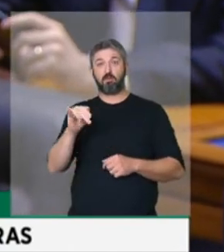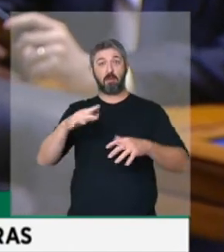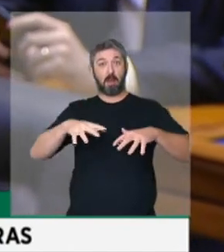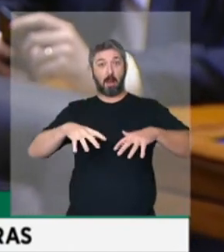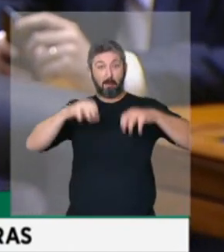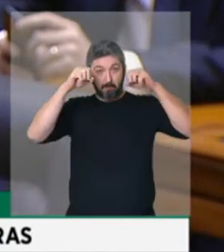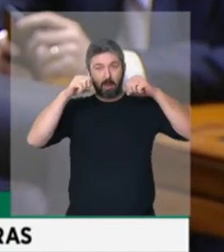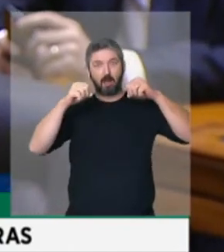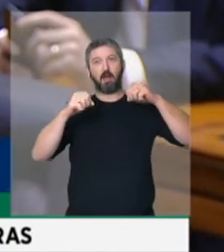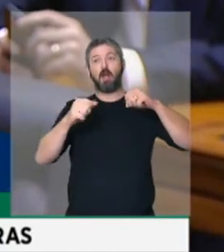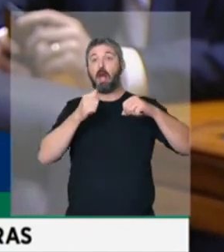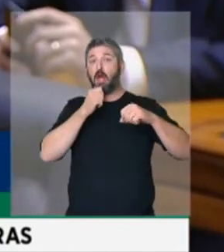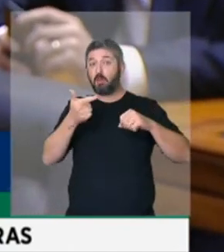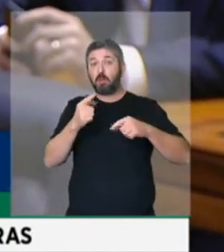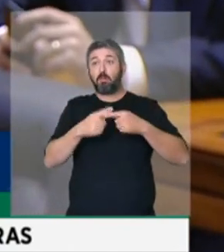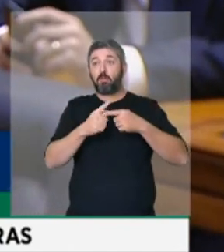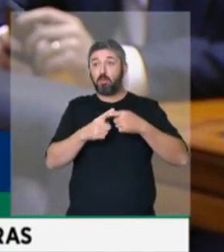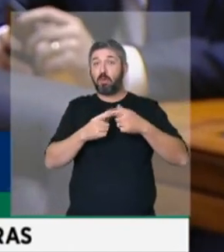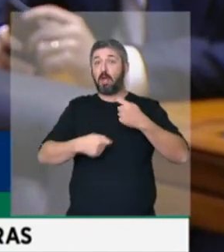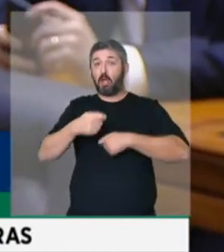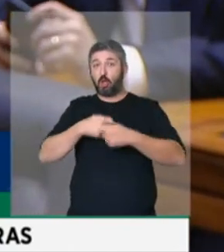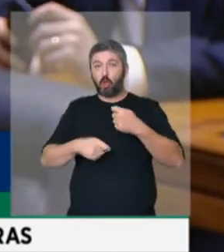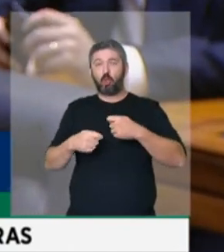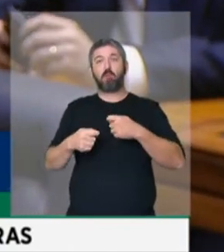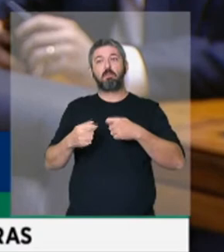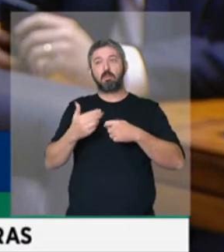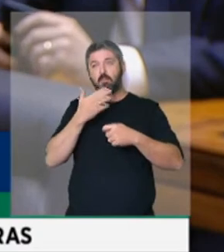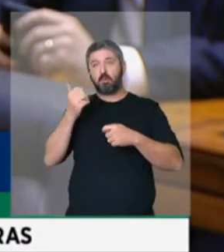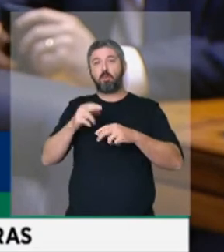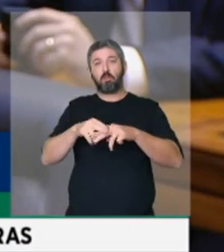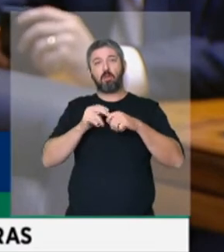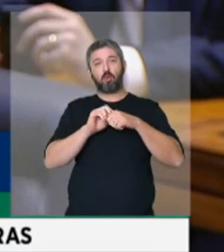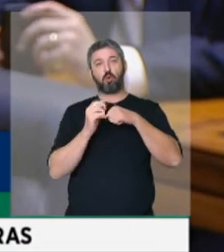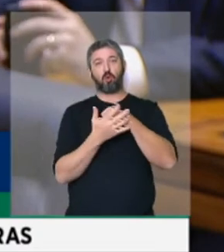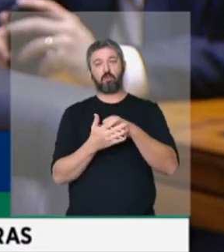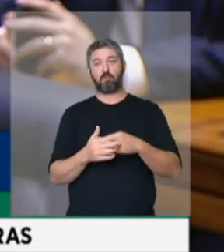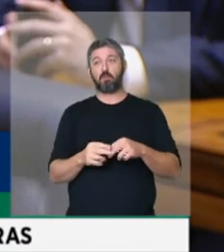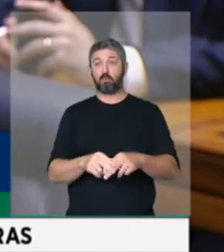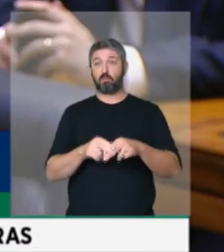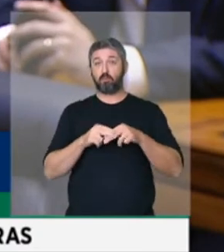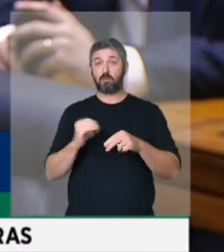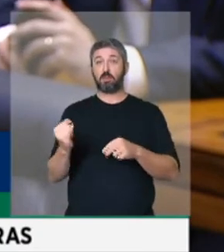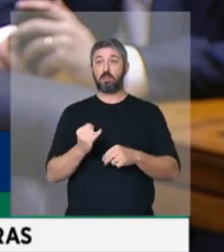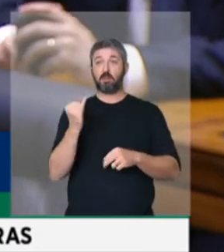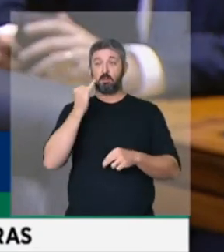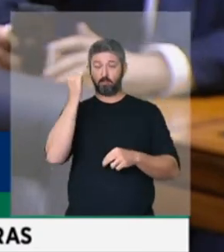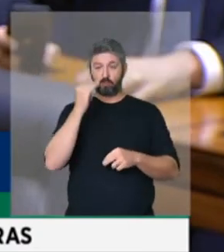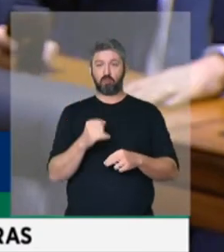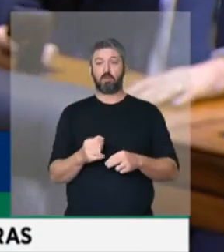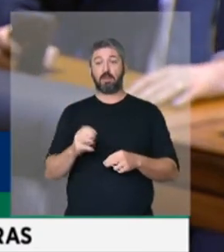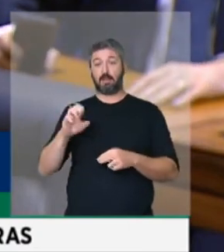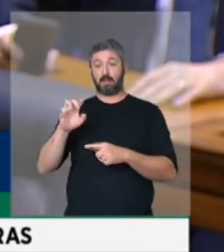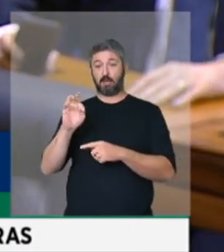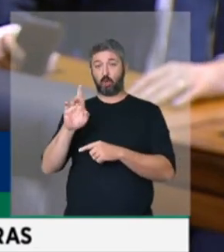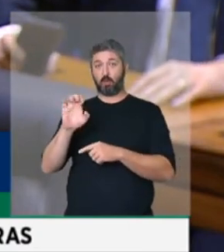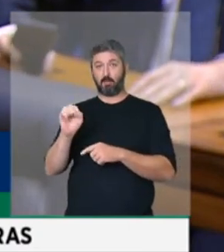ORIENTA O PROS. -- [DEPUTADO]: PRESIDENTE O BLOCO PSC, PTB, ORIENTA SIM QUE ESSA DISCUSSÃO ESTÁ MUITO MADURA. NÓS ESTAMOS DISCUTINDO AQUI O FUTURO DO PAÍS. NÓS ESTAMOS EM VIAS DE TER UM APAGÃO... E